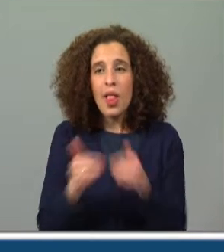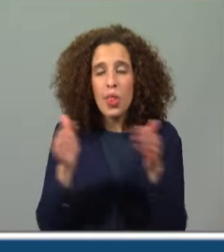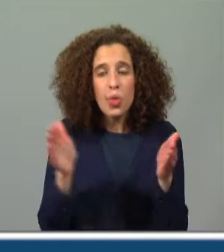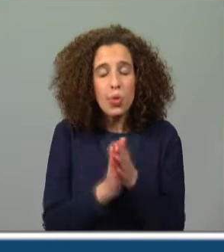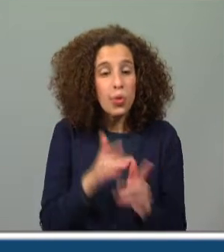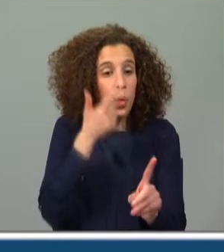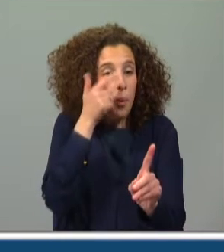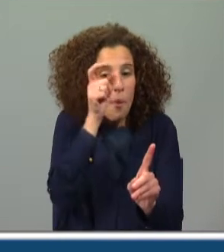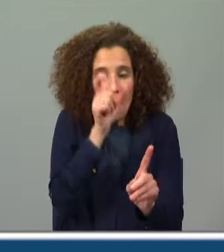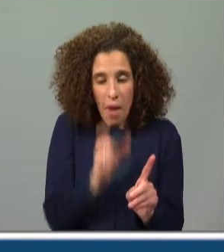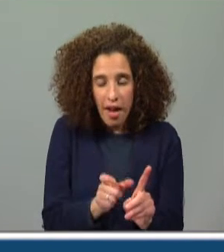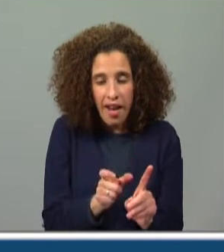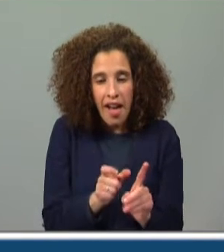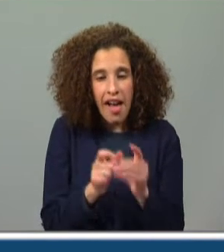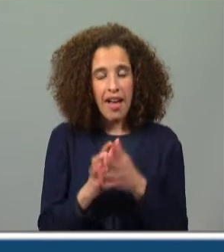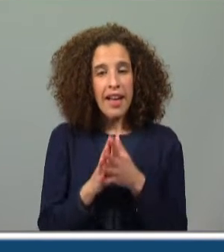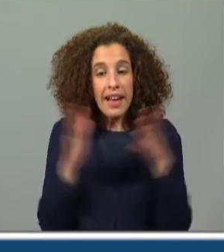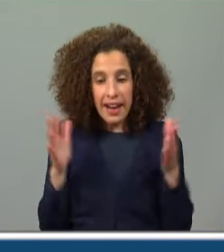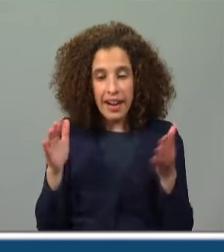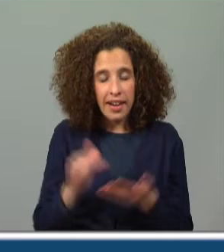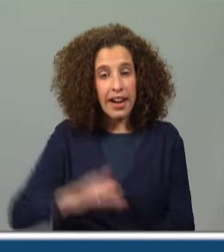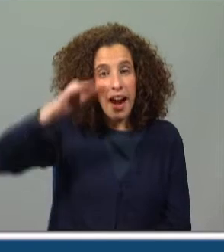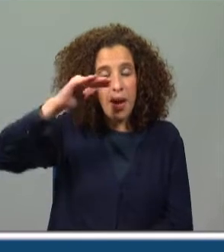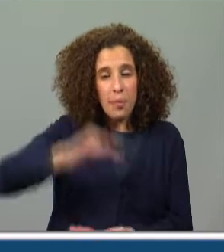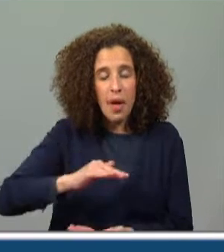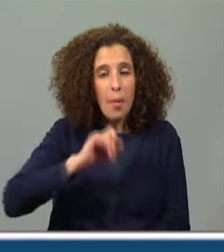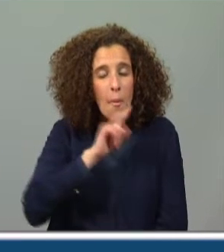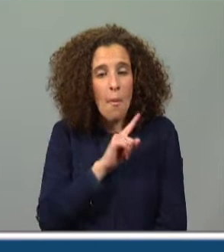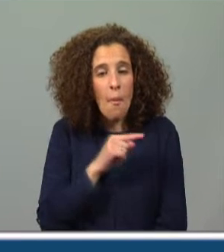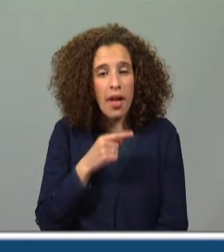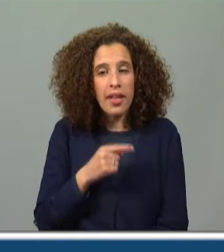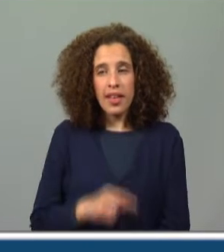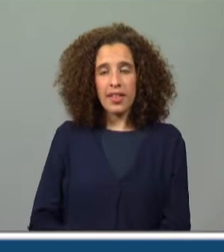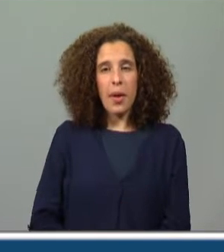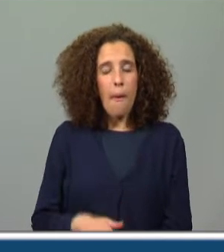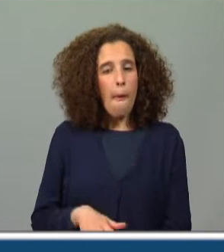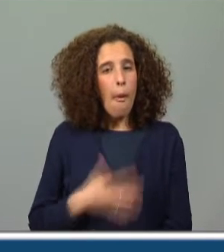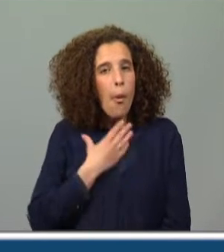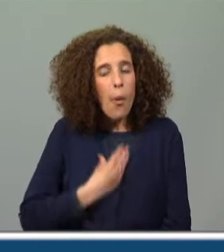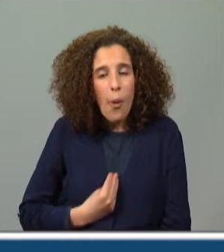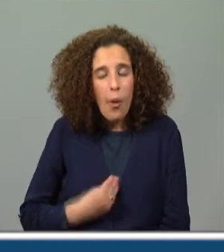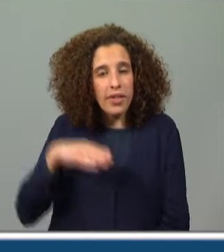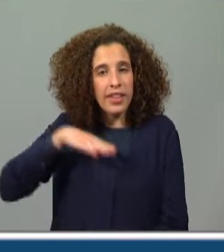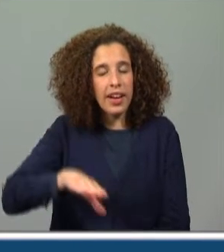uma pessoa grande ou pequena pode ter a ousadia de querer 一個人或大或小都可以擁有敢想